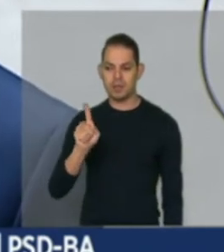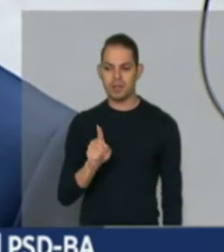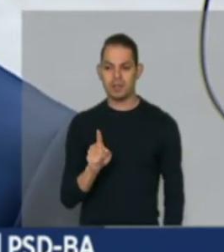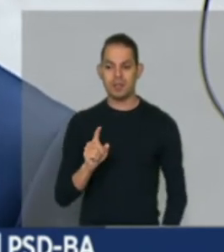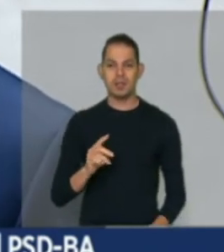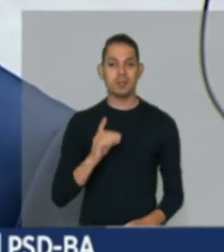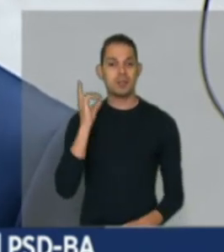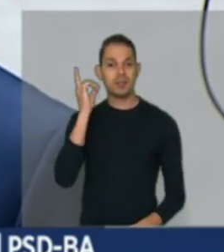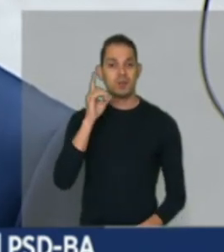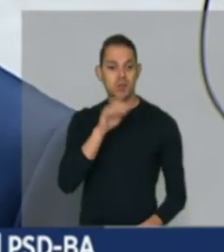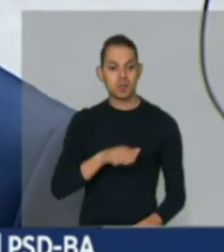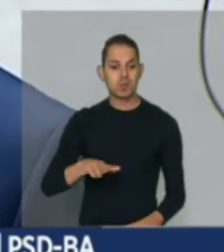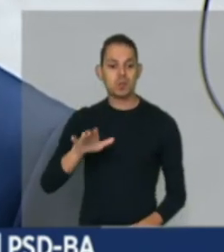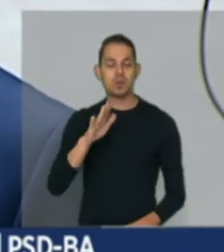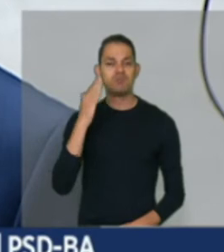QUE VEM PASSANDO OS MUNICÍPIOS E A PAUTA